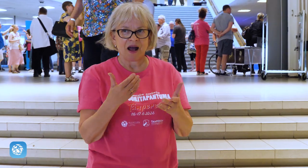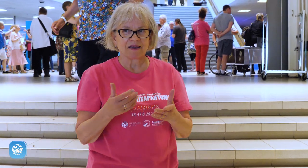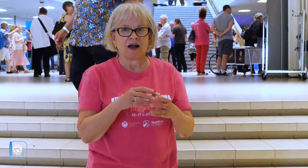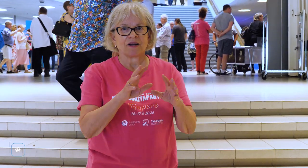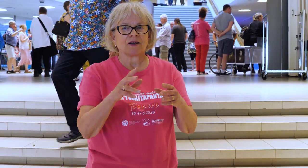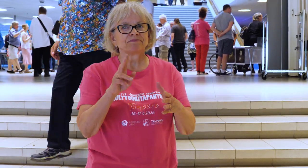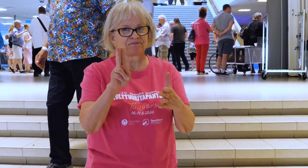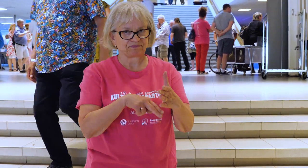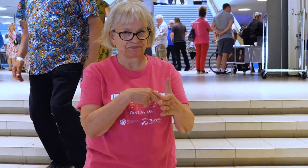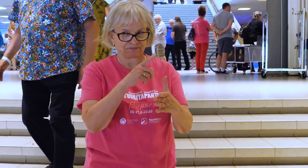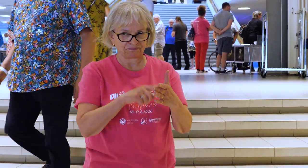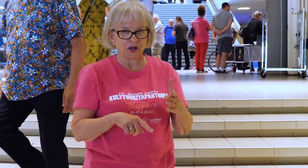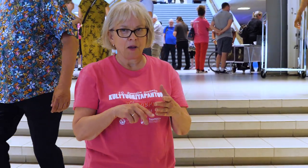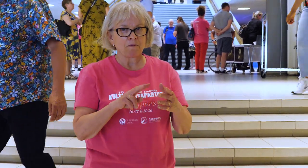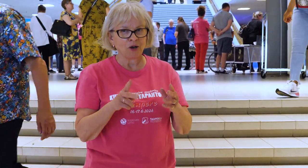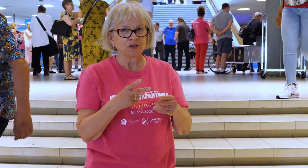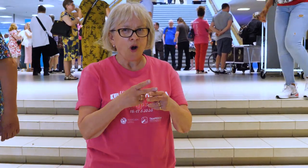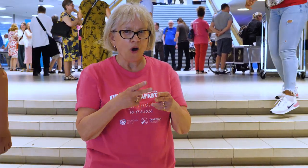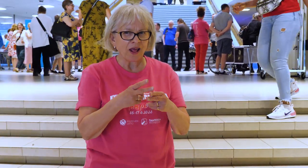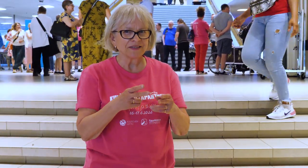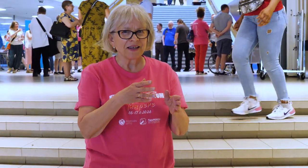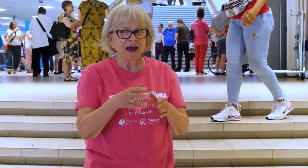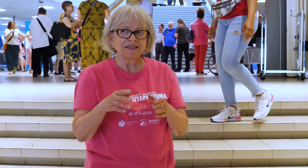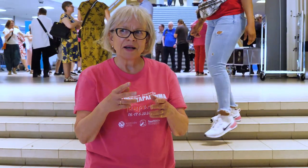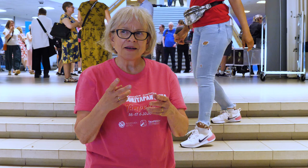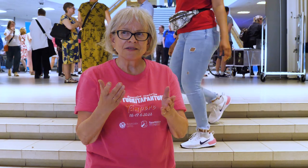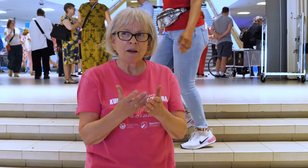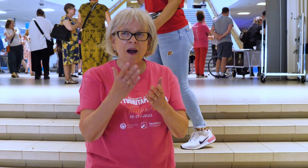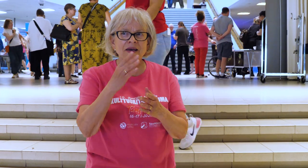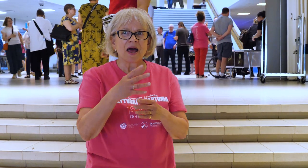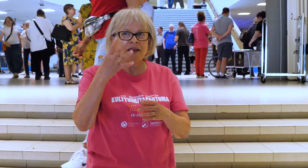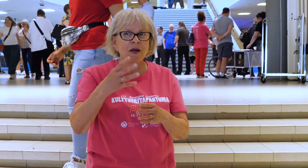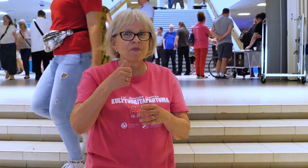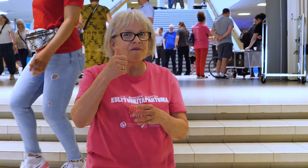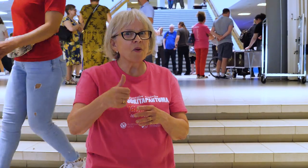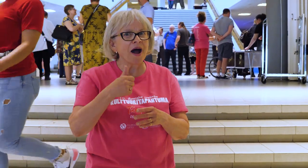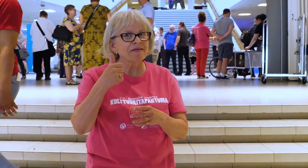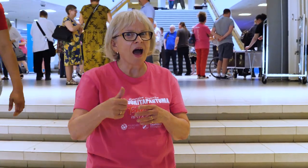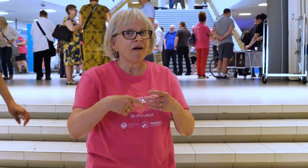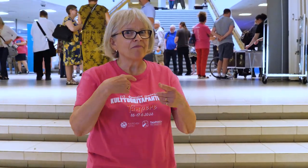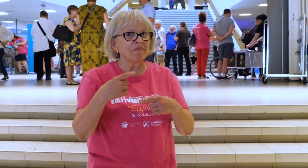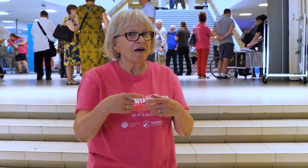koronapandemian takia. Samalla meidän oli tarkoitus viettää tapahtuman 40-vuotisjuhlia,